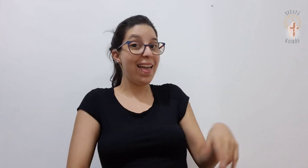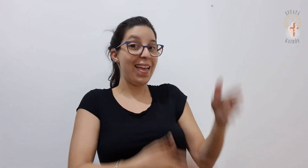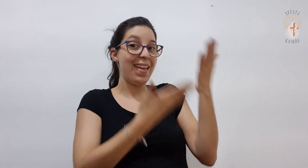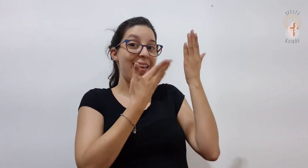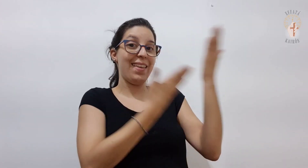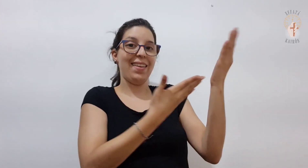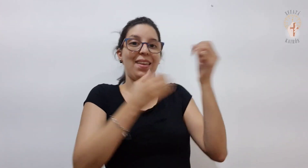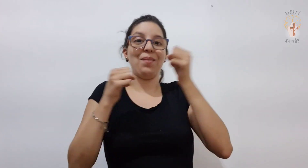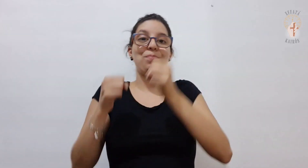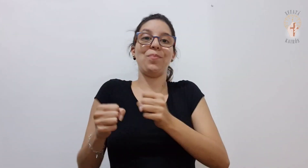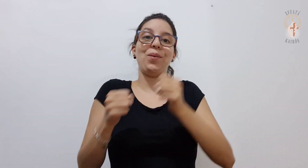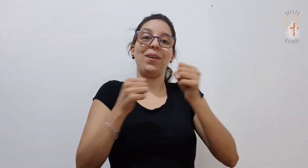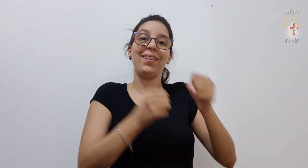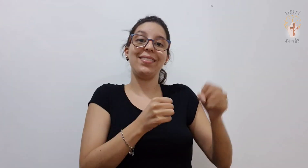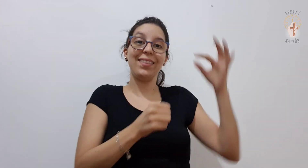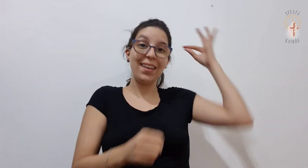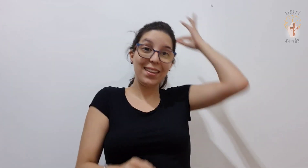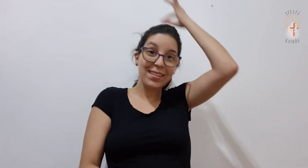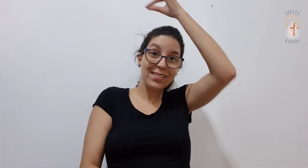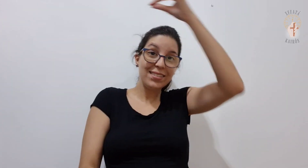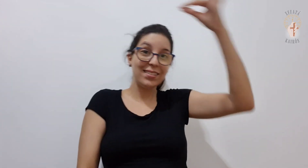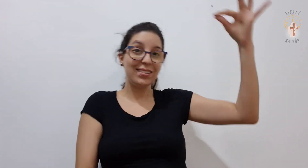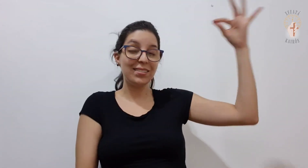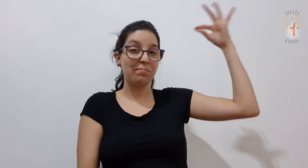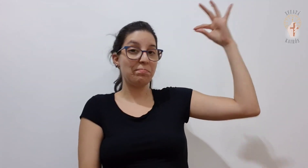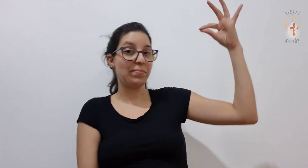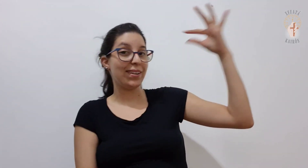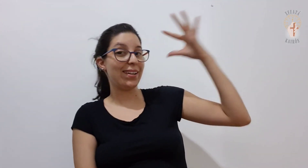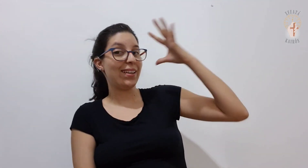mas eram uma demonstração do poder do Espírito,